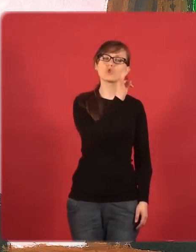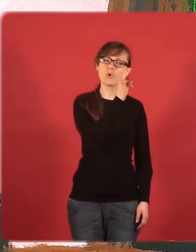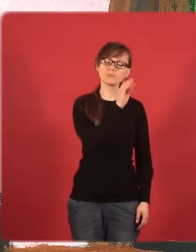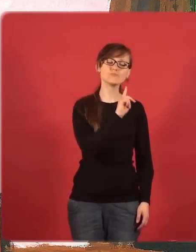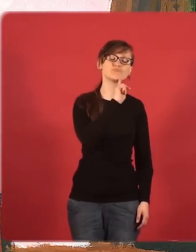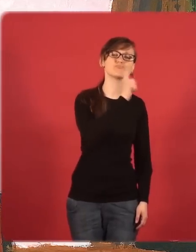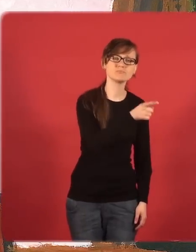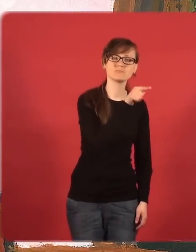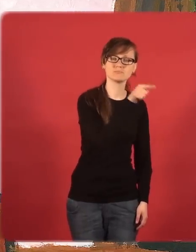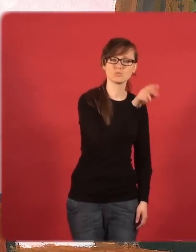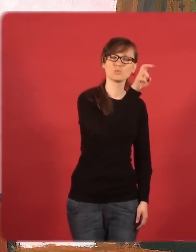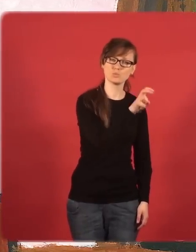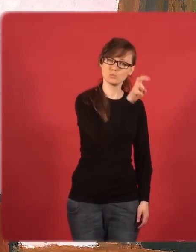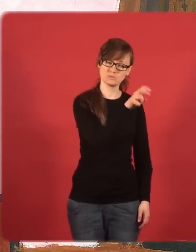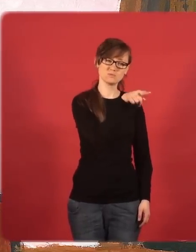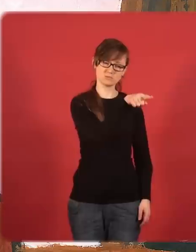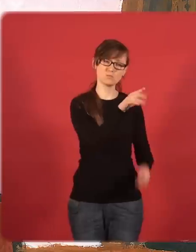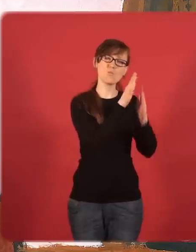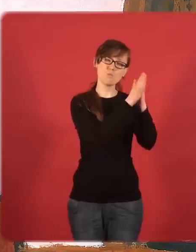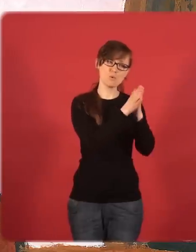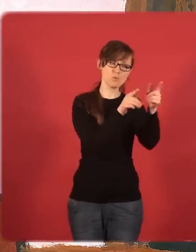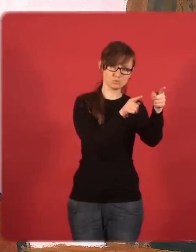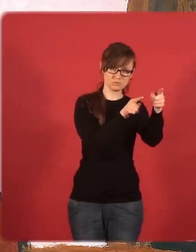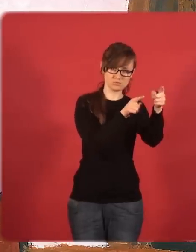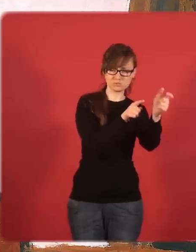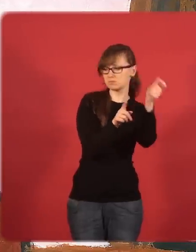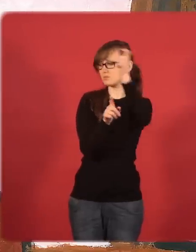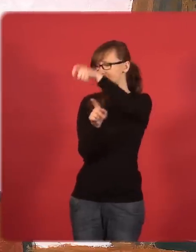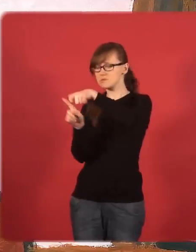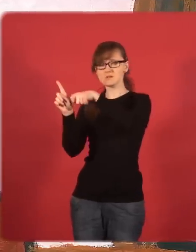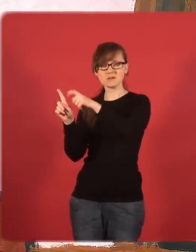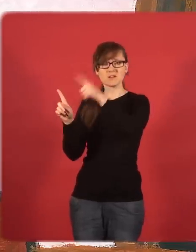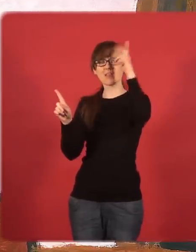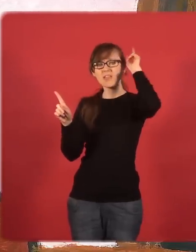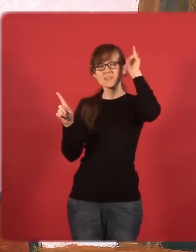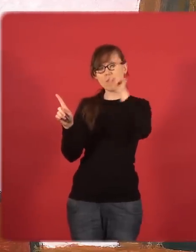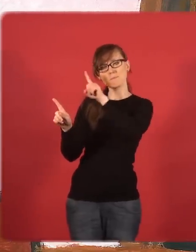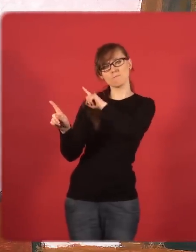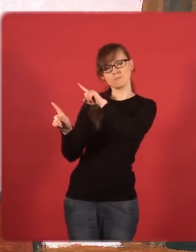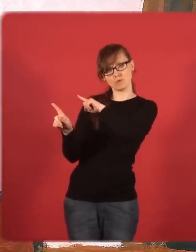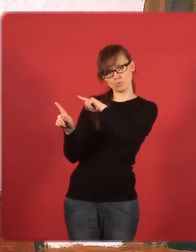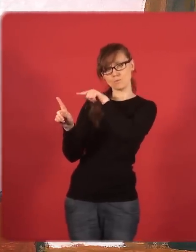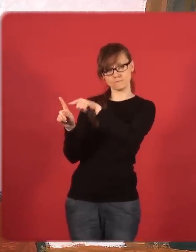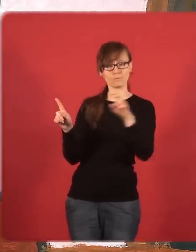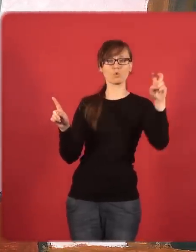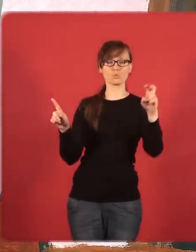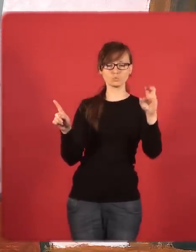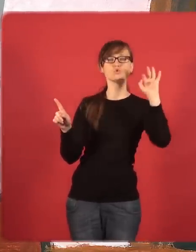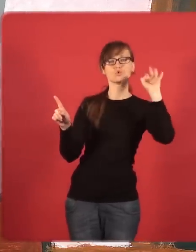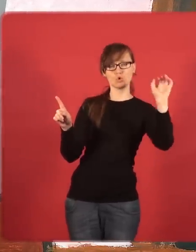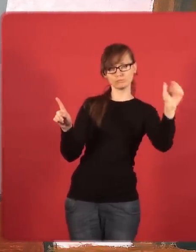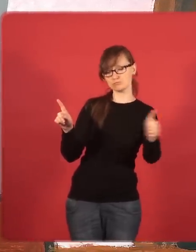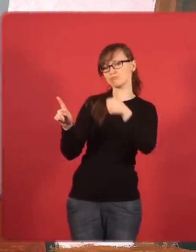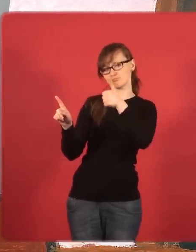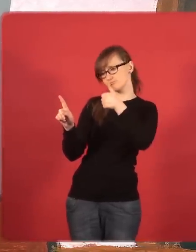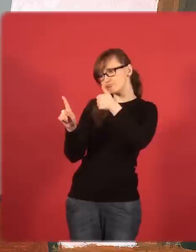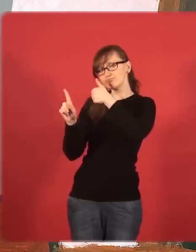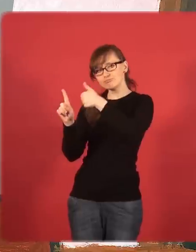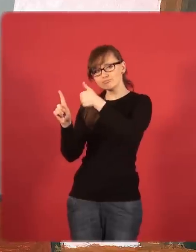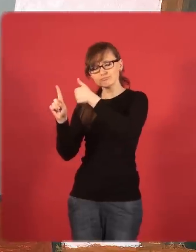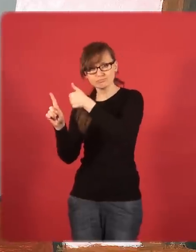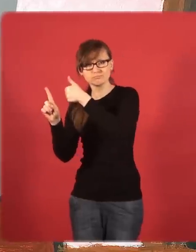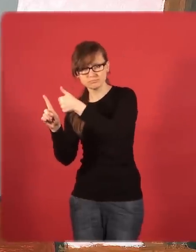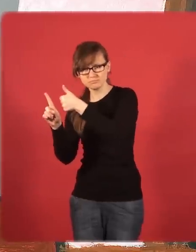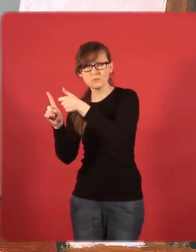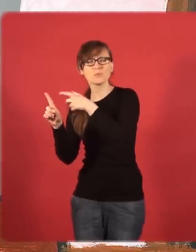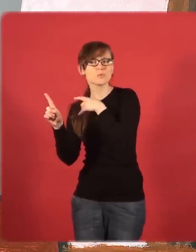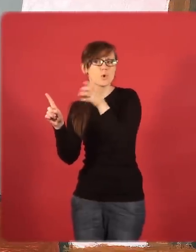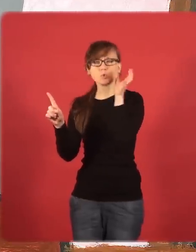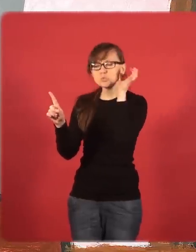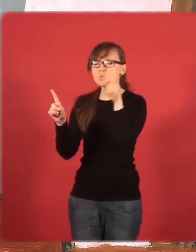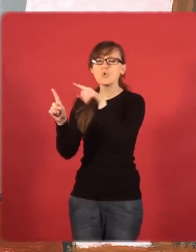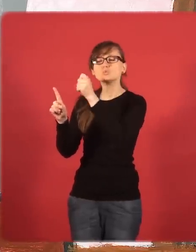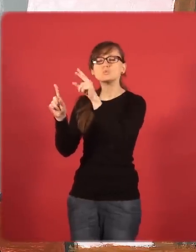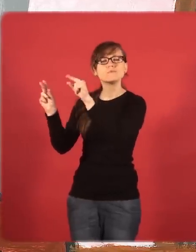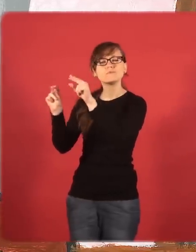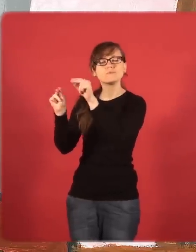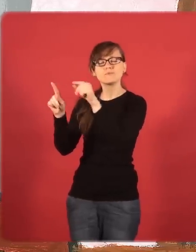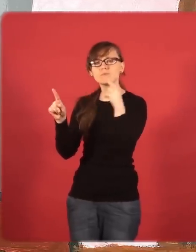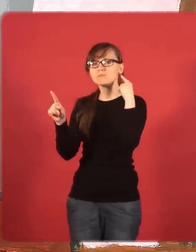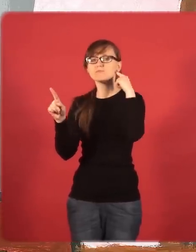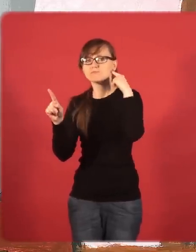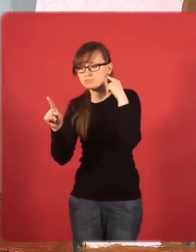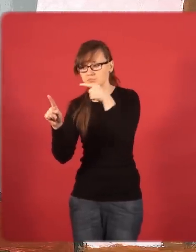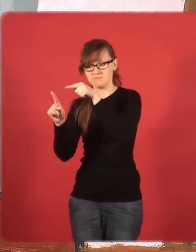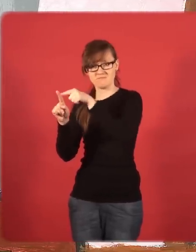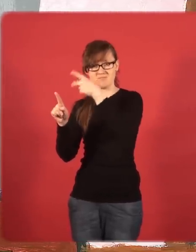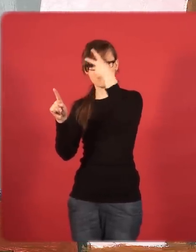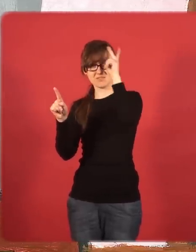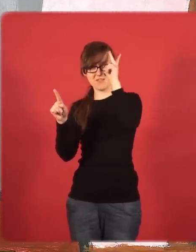Huck podjął się pilnować Indianina. I podsłuchiwał o czym gadał ten Indianin.